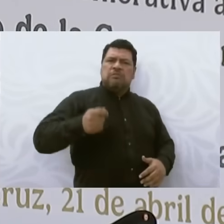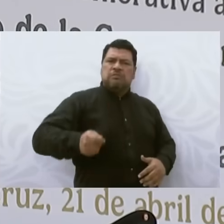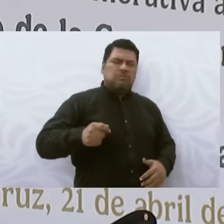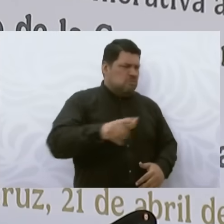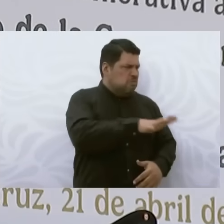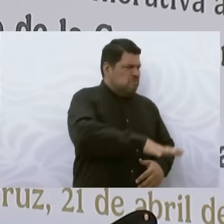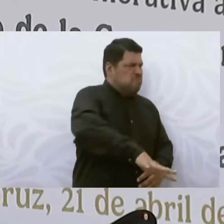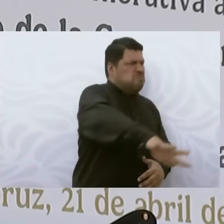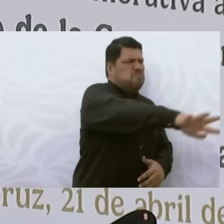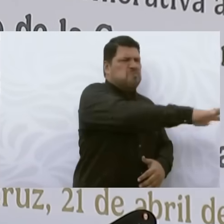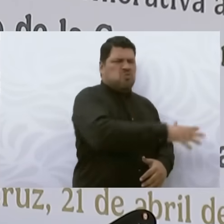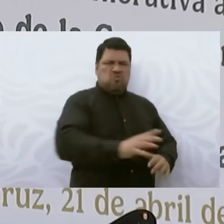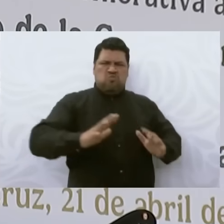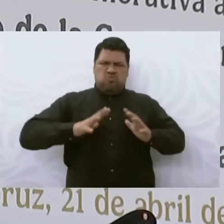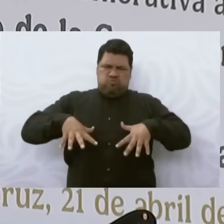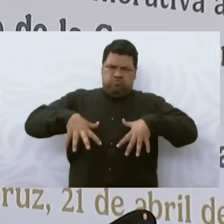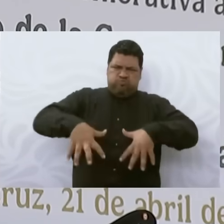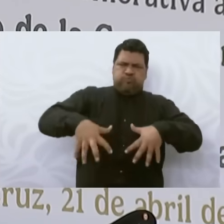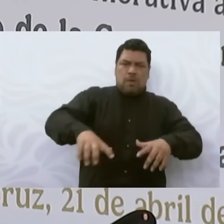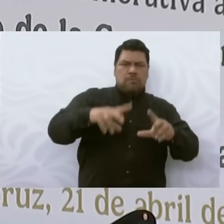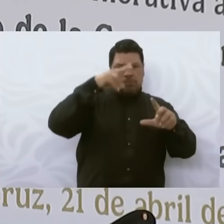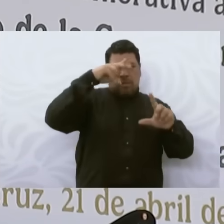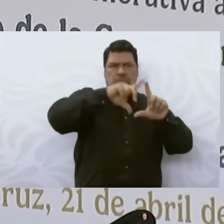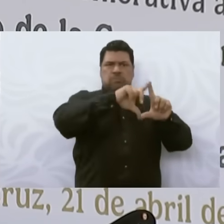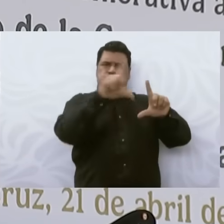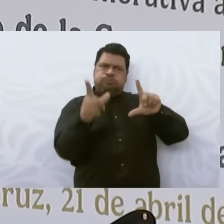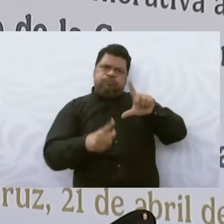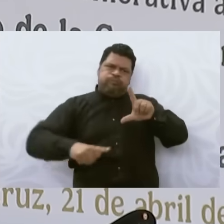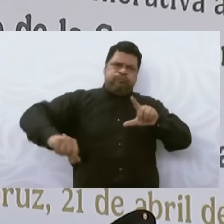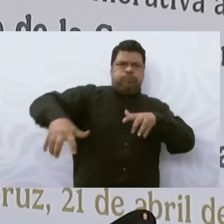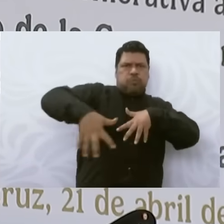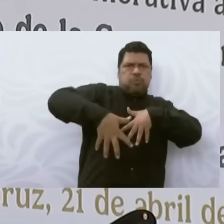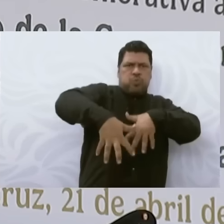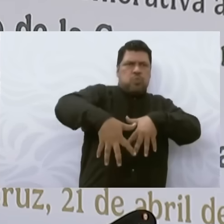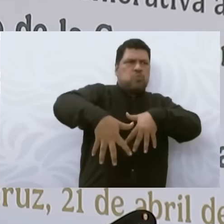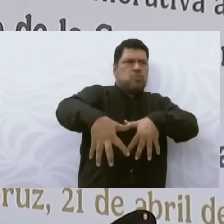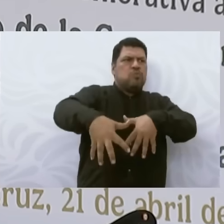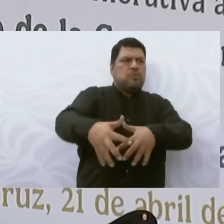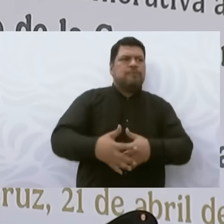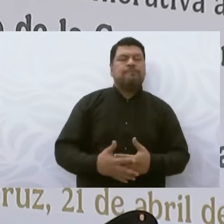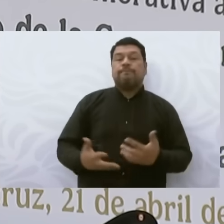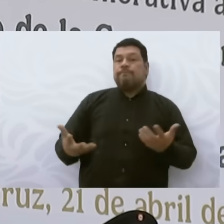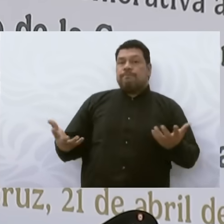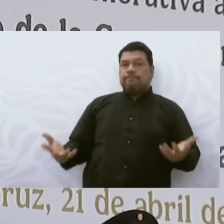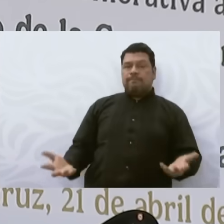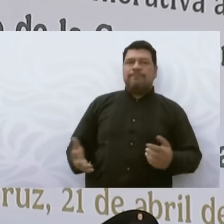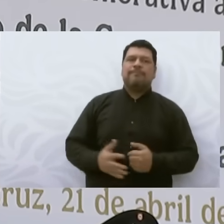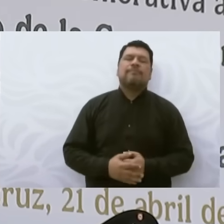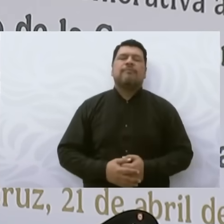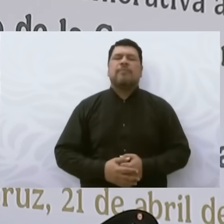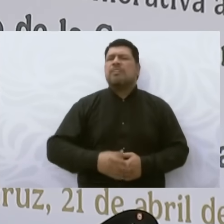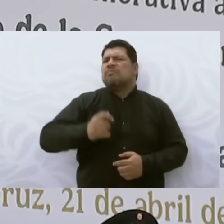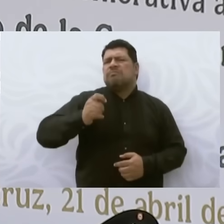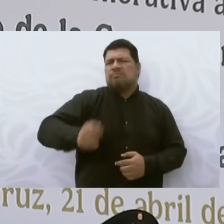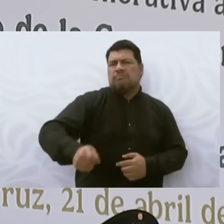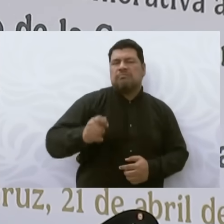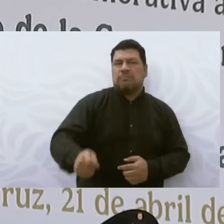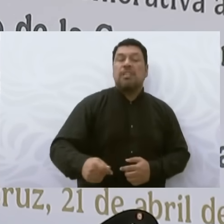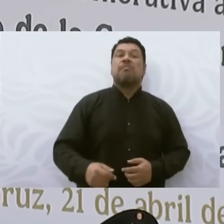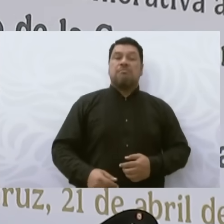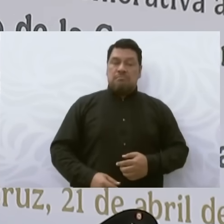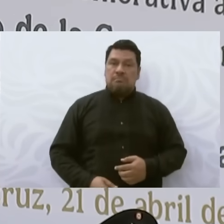de la Armada y de la Nación Mexicana episodios como este revela la dimensión y el talante de los